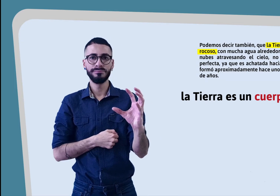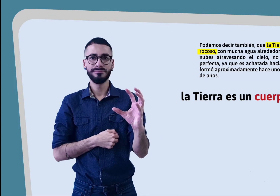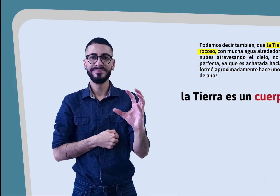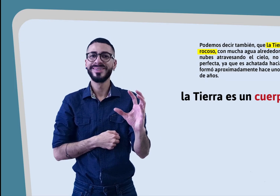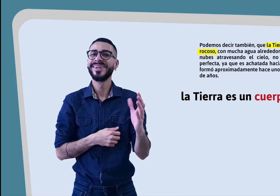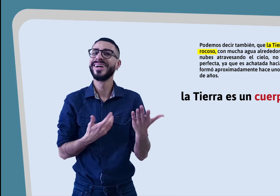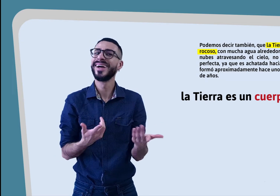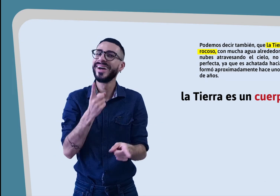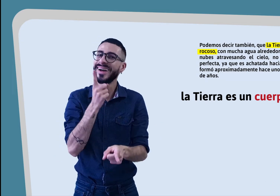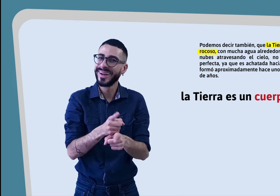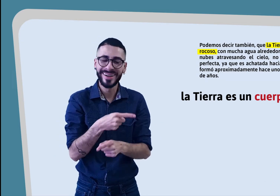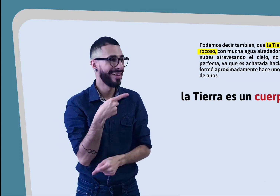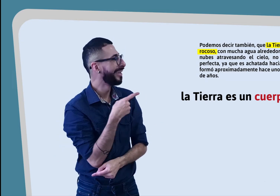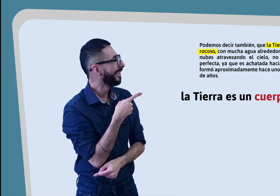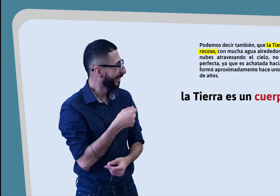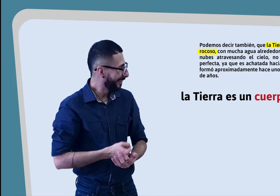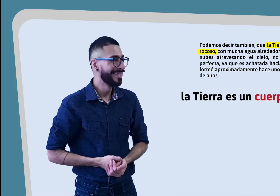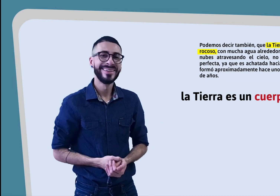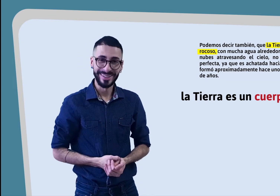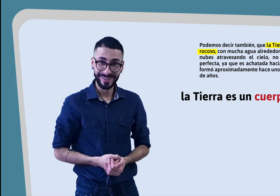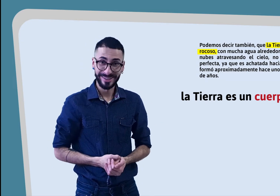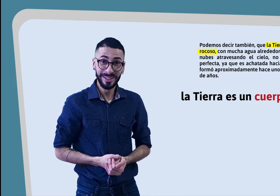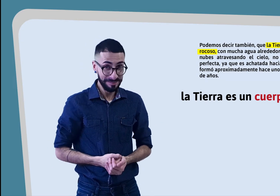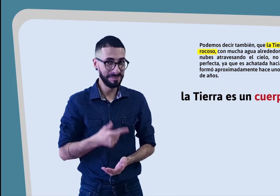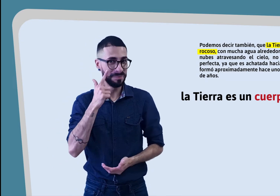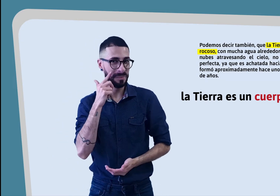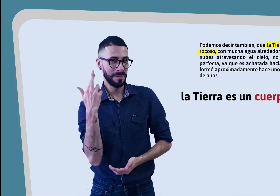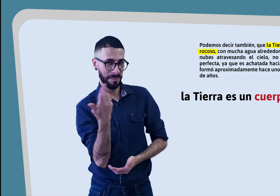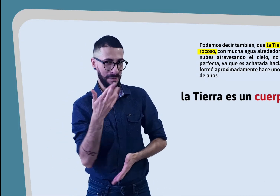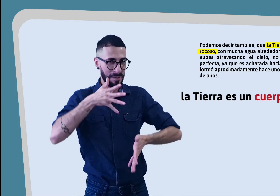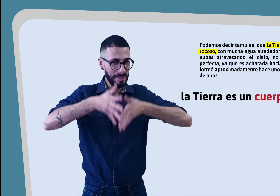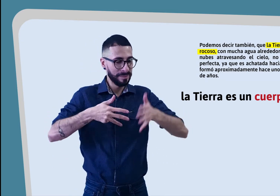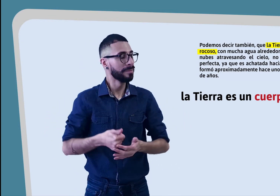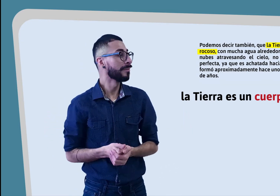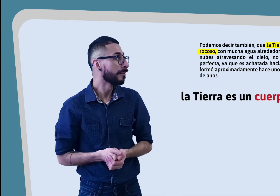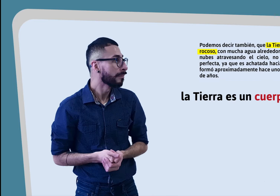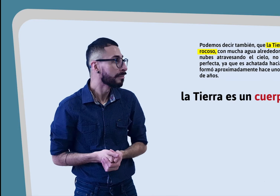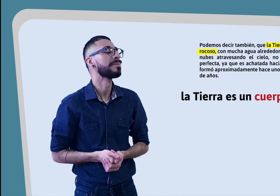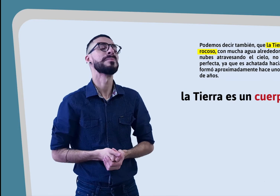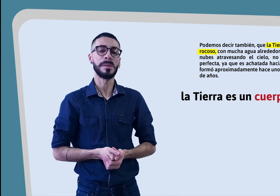Qué les parece. Voy a hacerlo nuevamente.